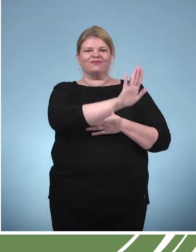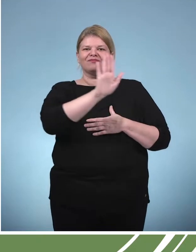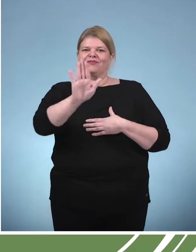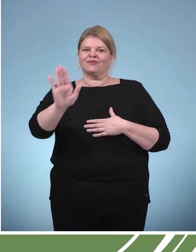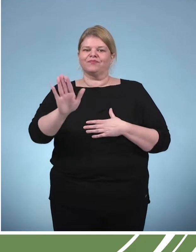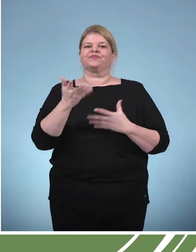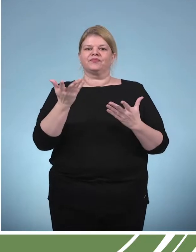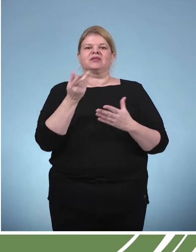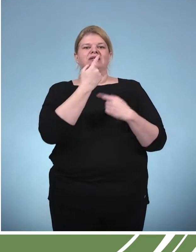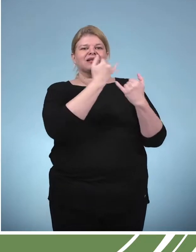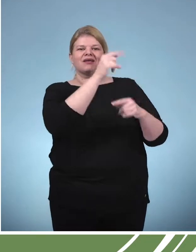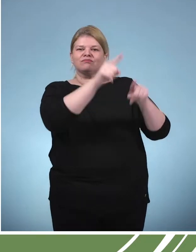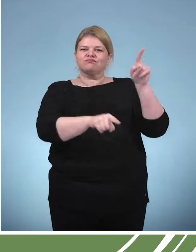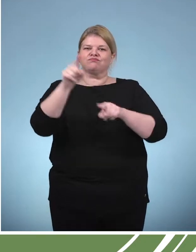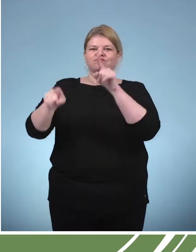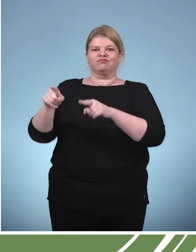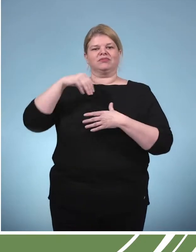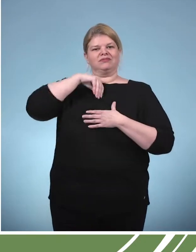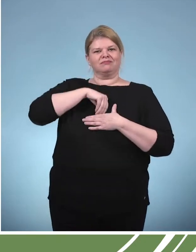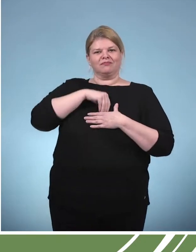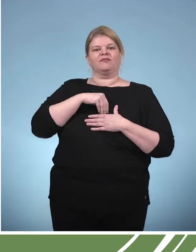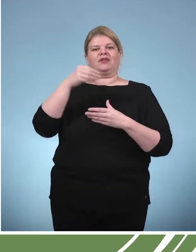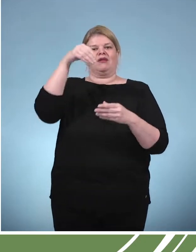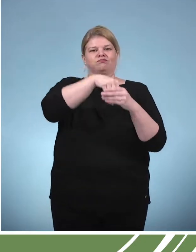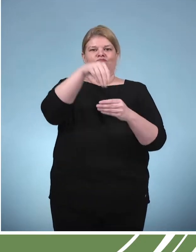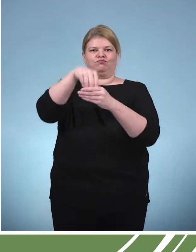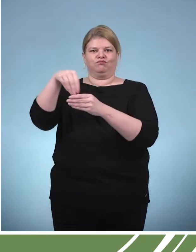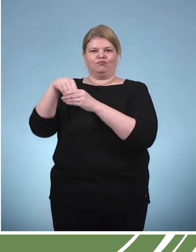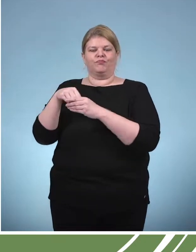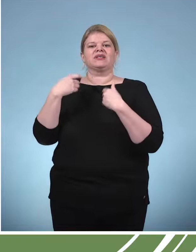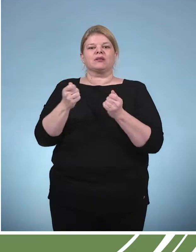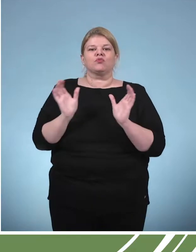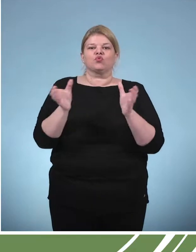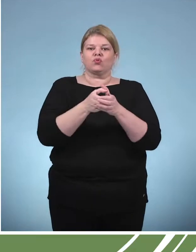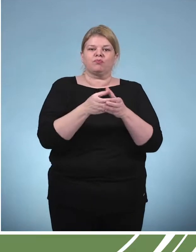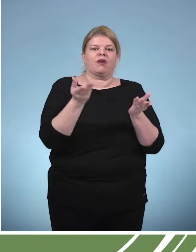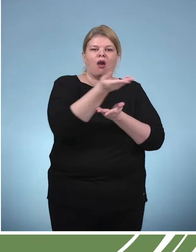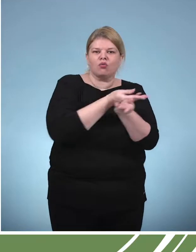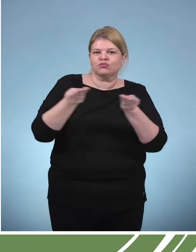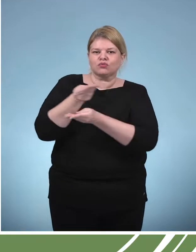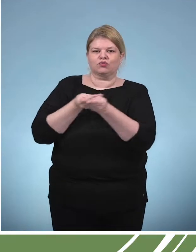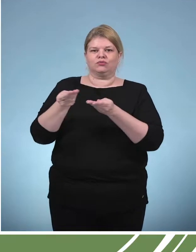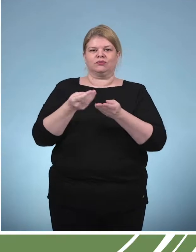und befüllen ihn mit unterschiedlichen Aussagen. In kleinen Gruppen teilen die Teil- nehmenden die gesammelten Aussagen.